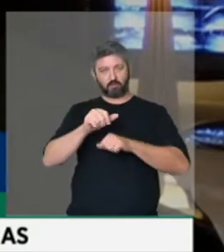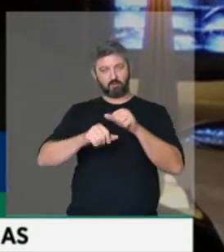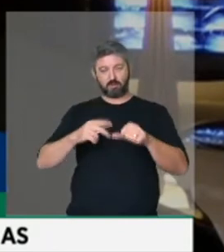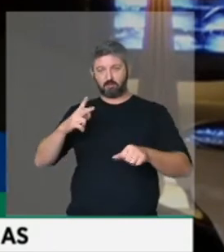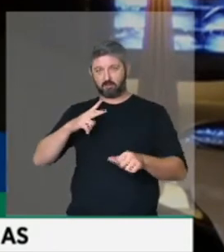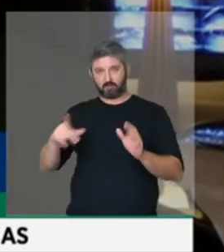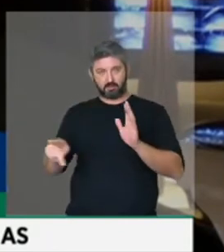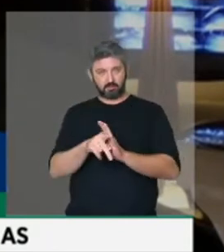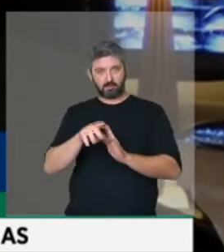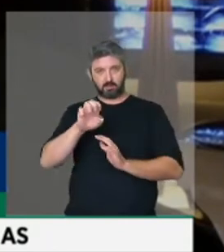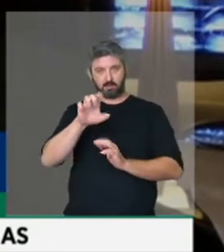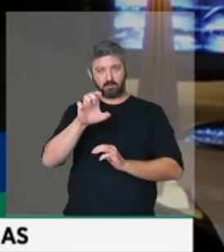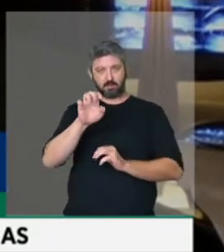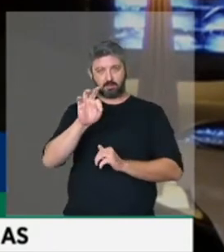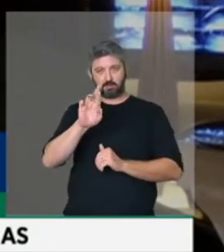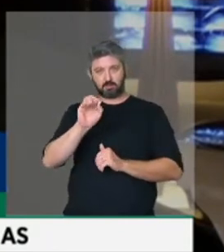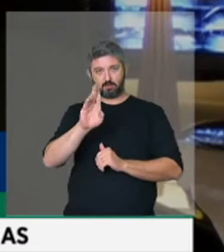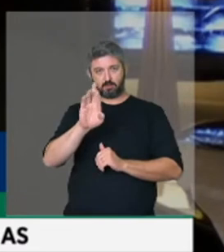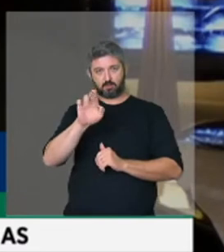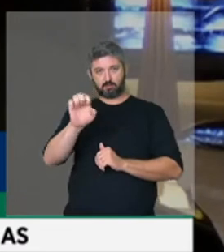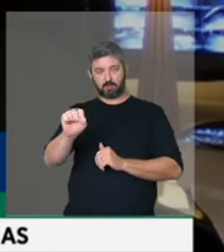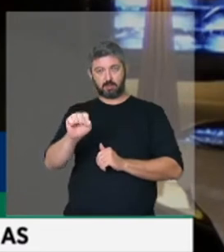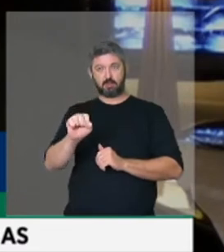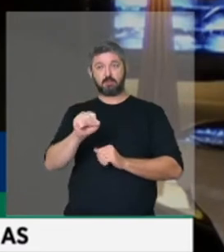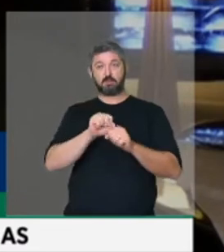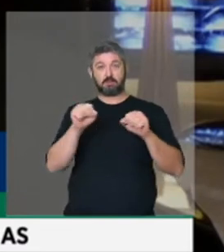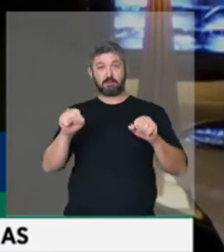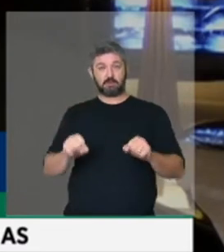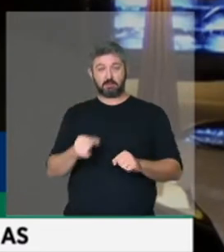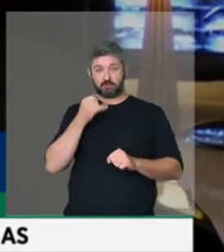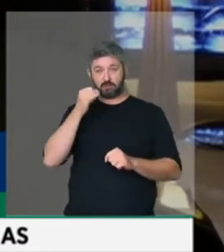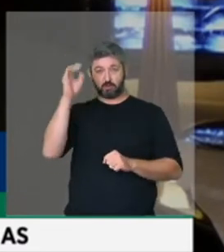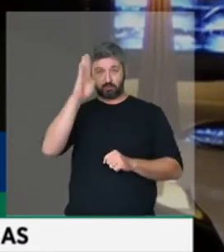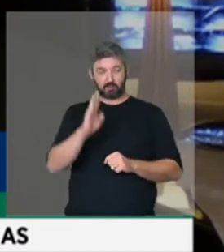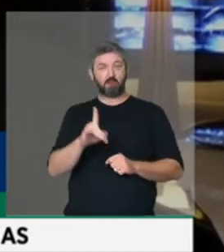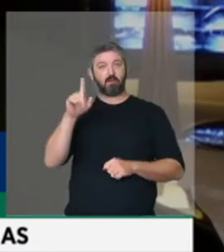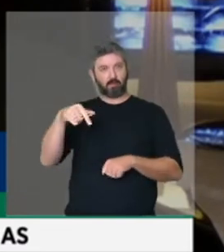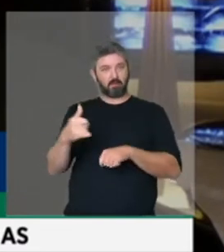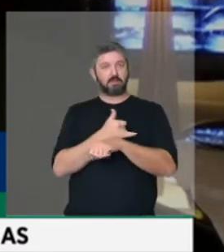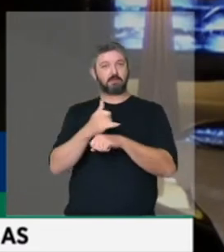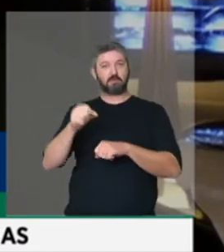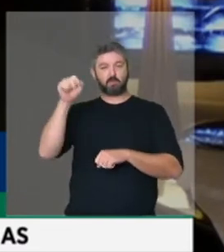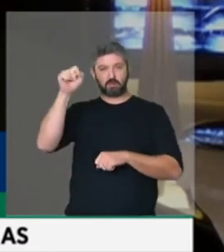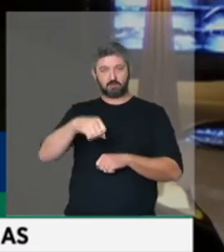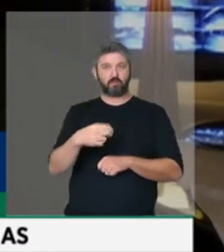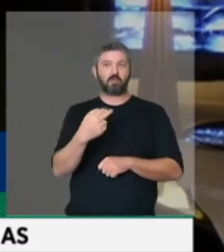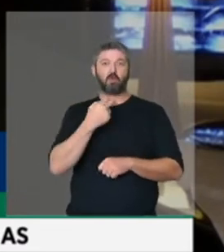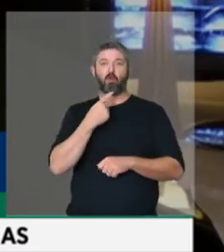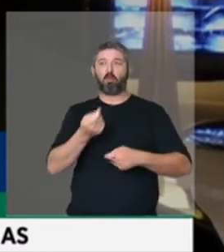TINHA ALI O... A MARCAÇÃO DA OBSTRUÇÃO E ME EQUIVOQUEI, PARCEIRO. -- [DEPUTADO]: OBRIGADO PRESIDENTE, O PDT REFORÇA A SUA POSIÇÃO, A POSIÇÃO DE